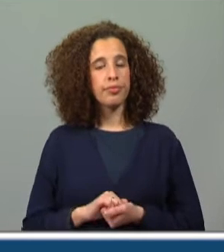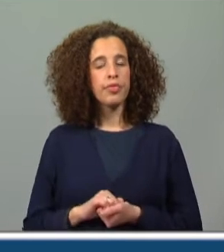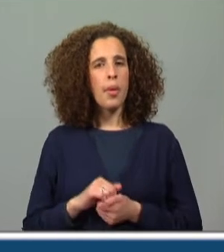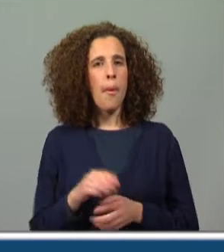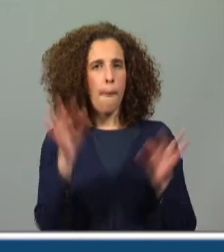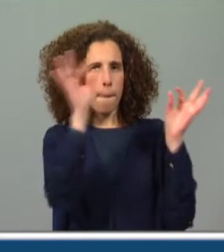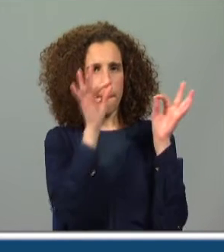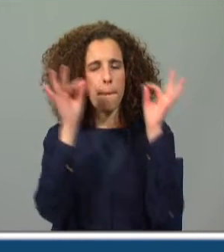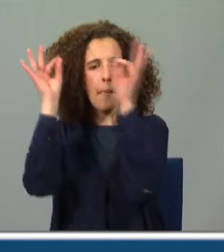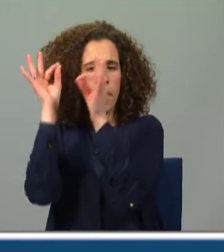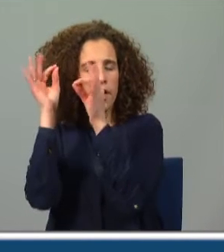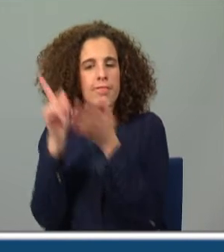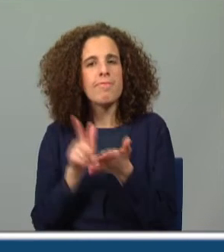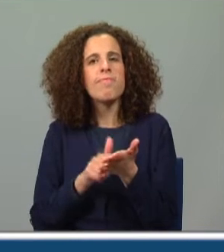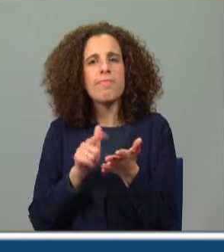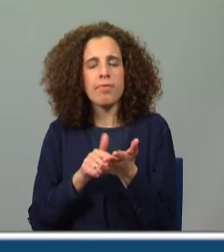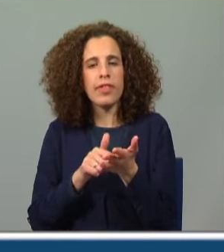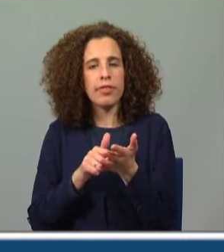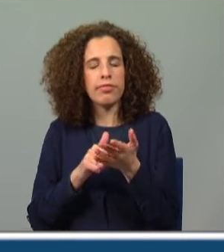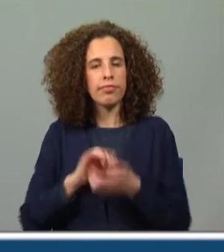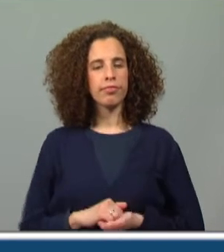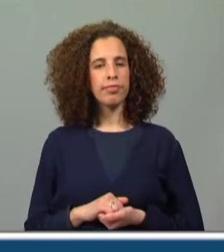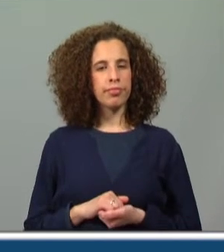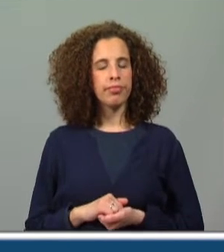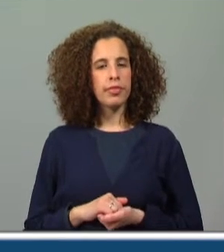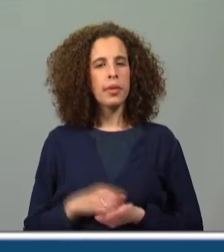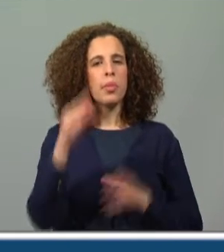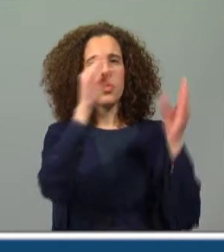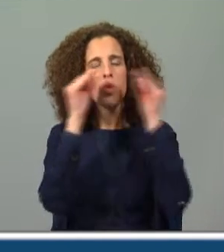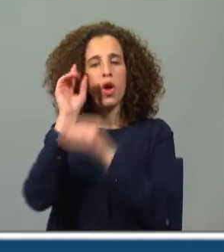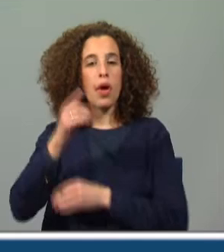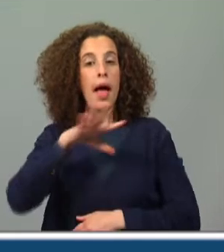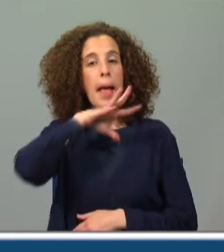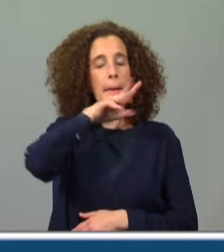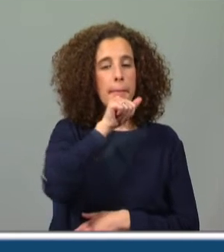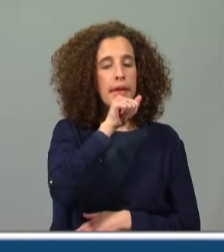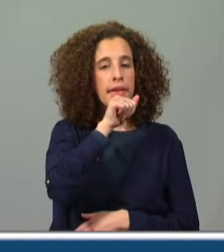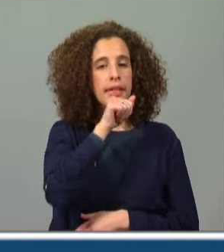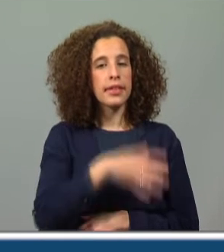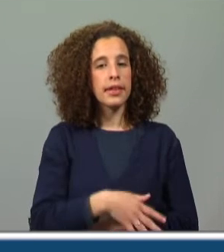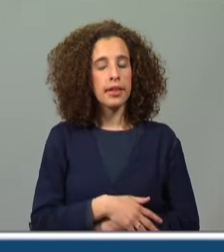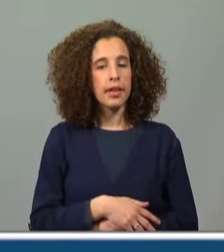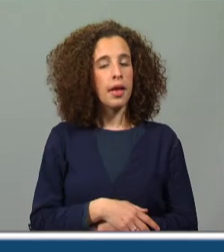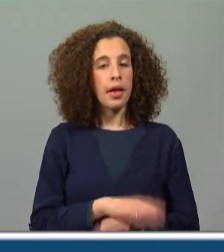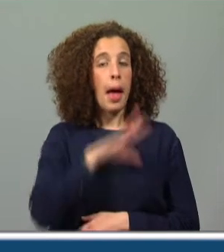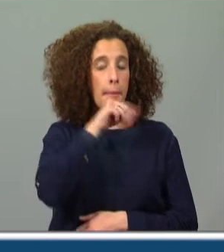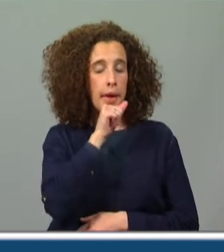papel essencial determinante e que personagem É essa a mãe da narradora não 重要的決定性作用角色這是敘述者的母親嗎？